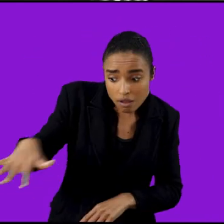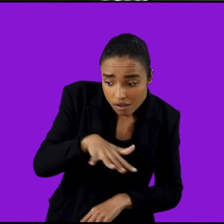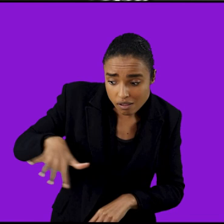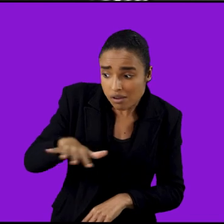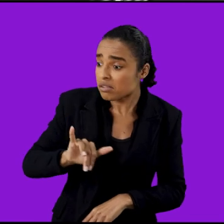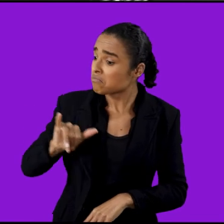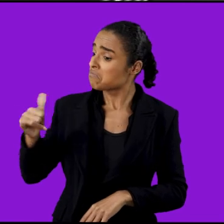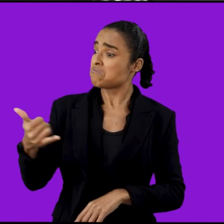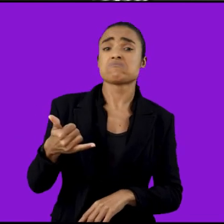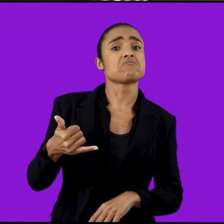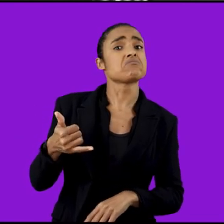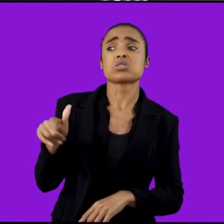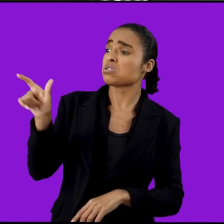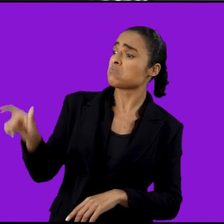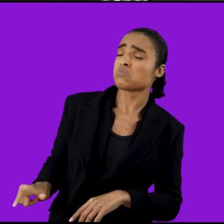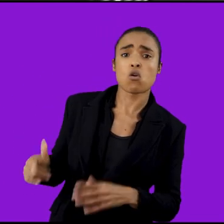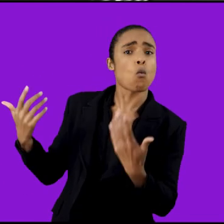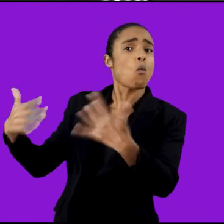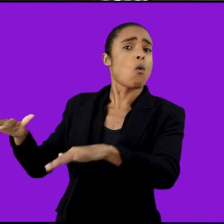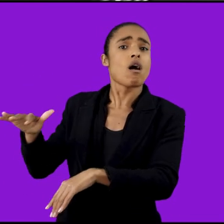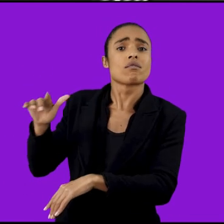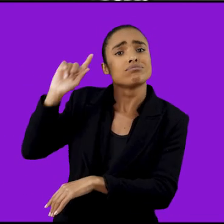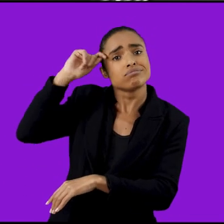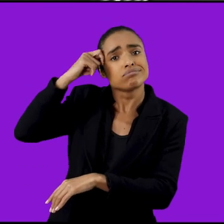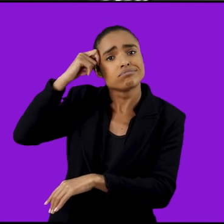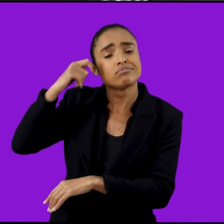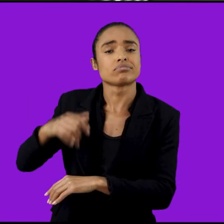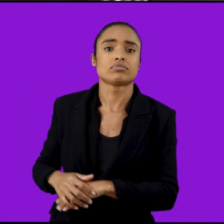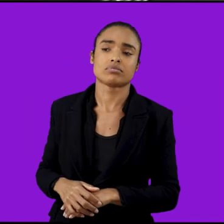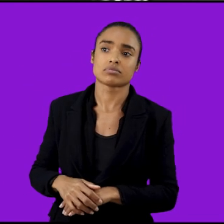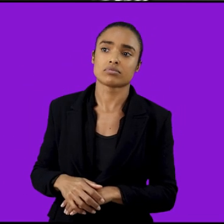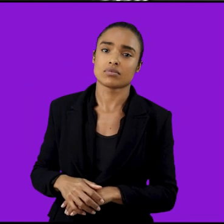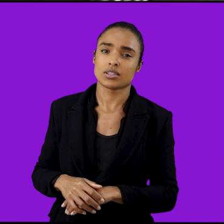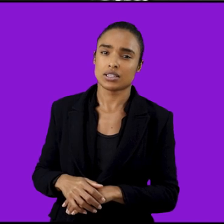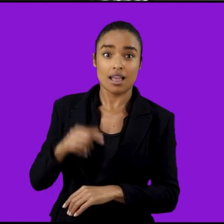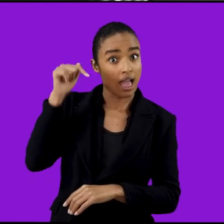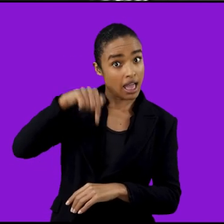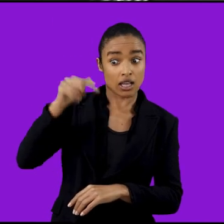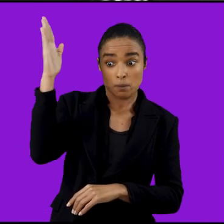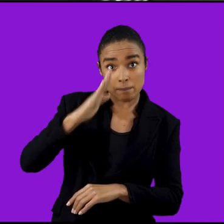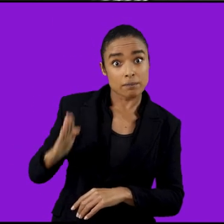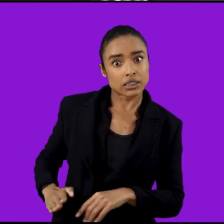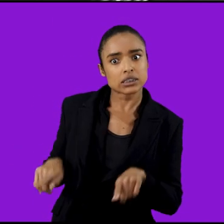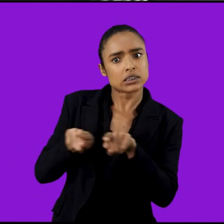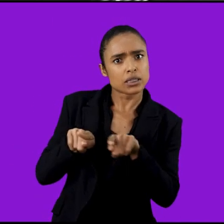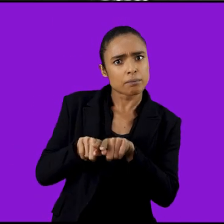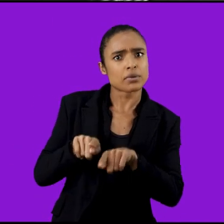por causa do racismo, saca? Como foi também aqui no Brasil. Os clubes aqui que fizeram